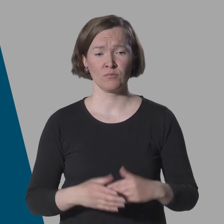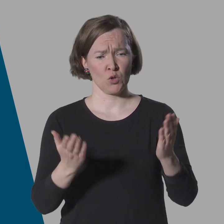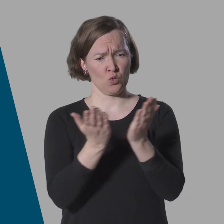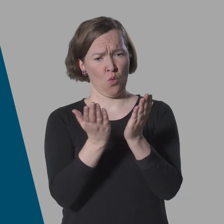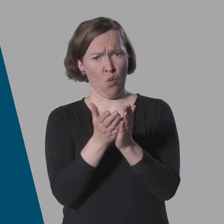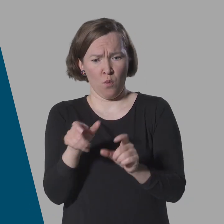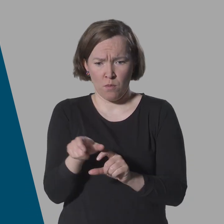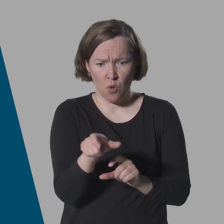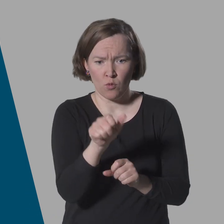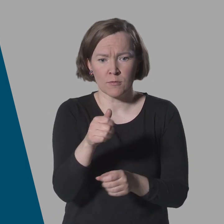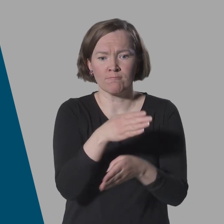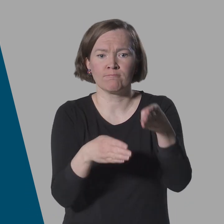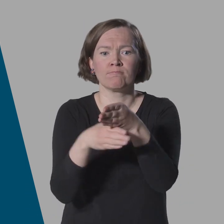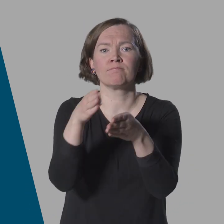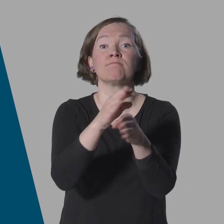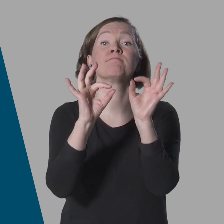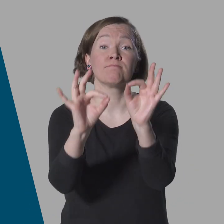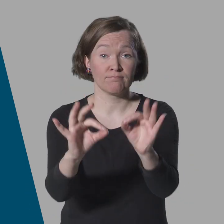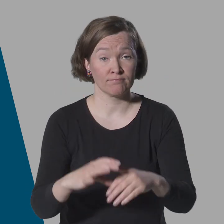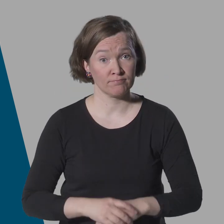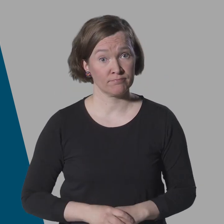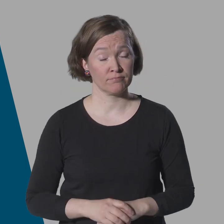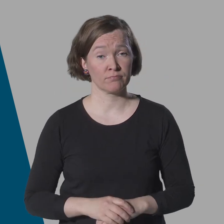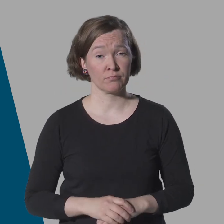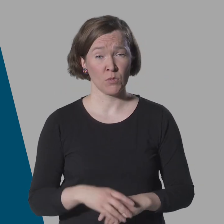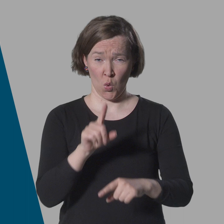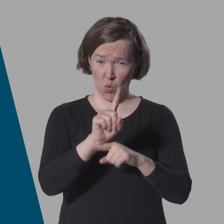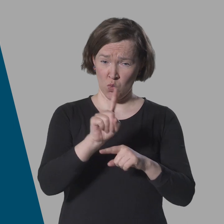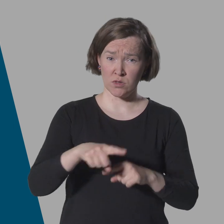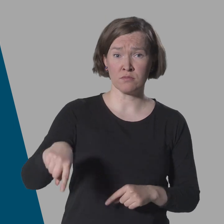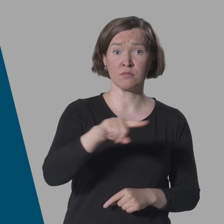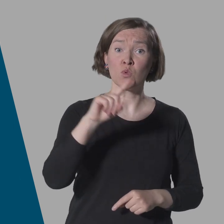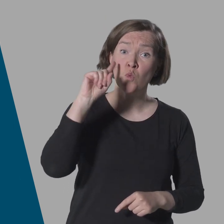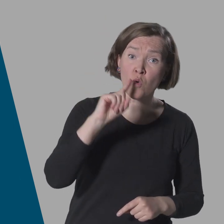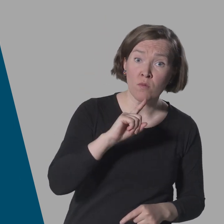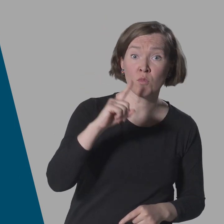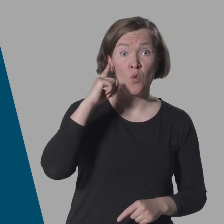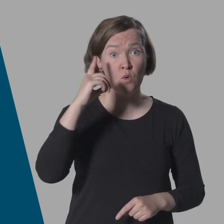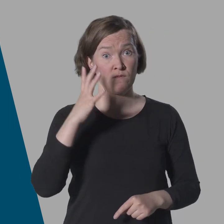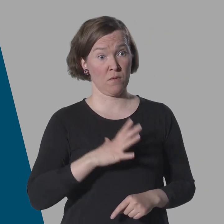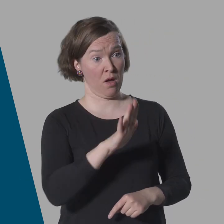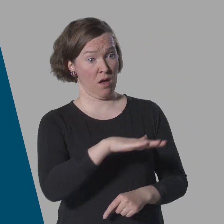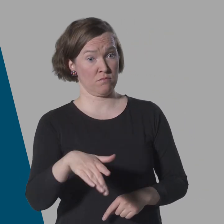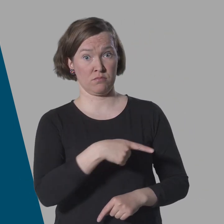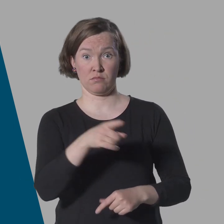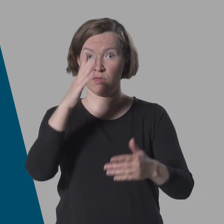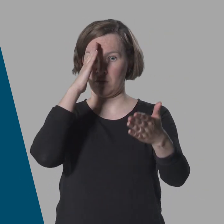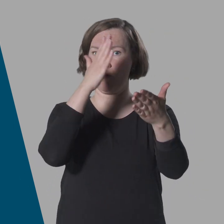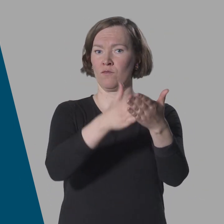Myös koulupolku on saatava kuntoon. Usein kuuron tai kuulovammaisen lapsen tavoitteena on saavuttaa -